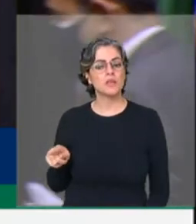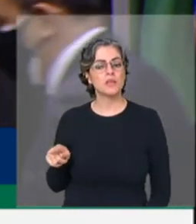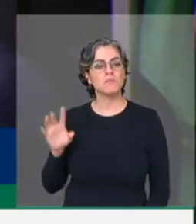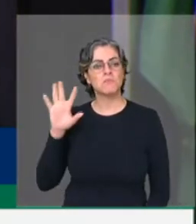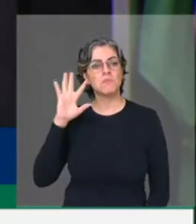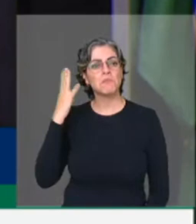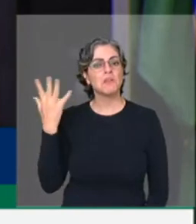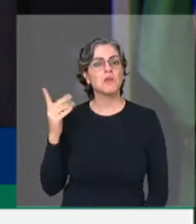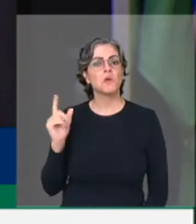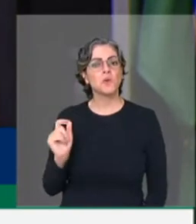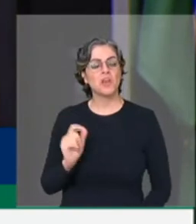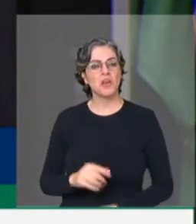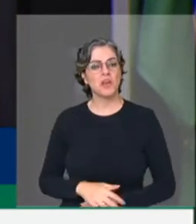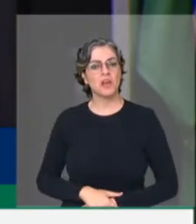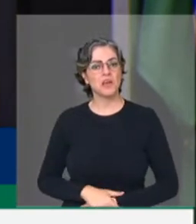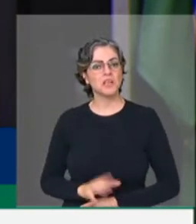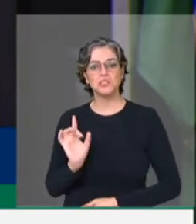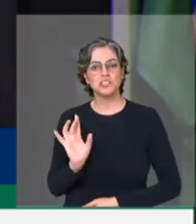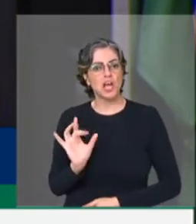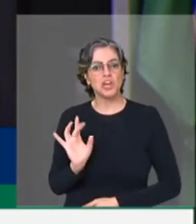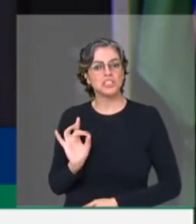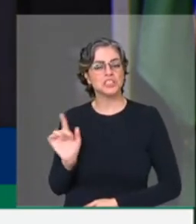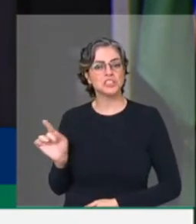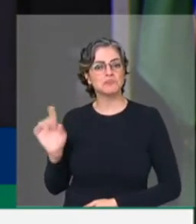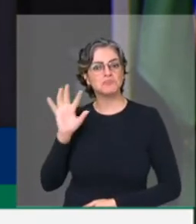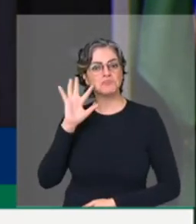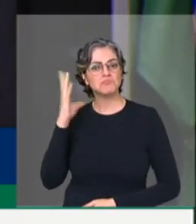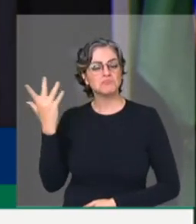QUEBRADEIRA DE EMPRESAS, O MINISTÉRIO DA ECONOMIA SIMPLESMENTE DECIDIU UNILATERALMENTE REDUZIR